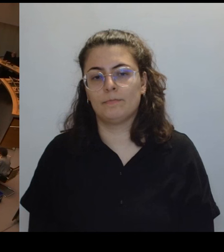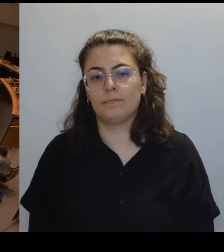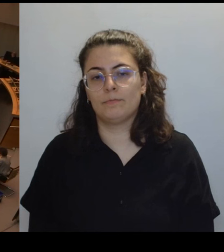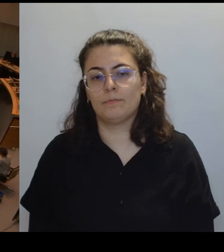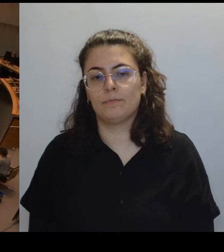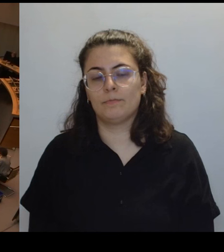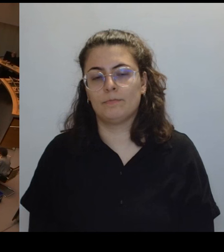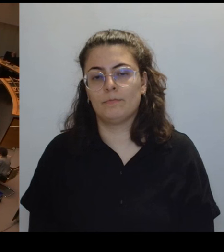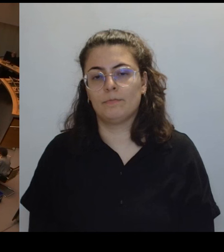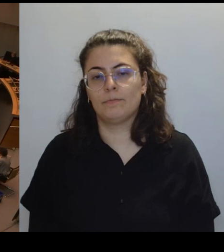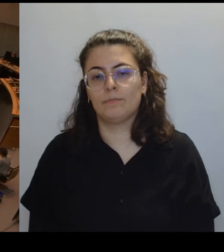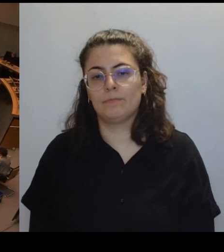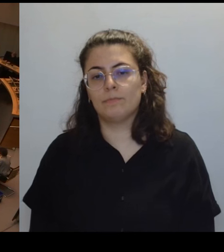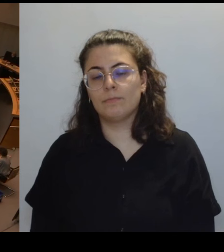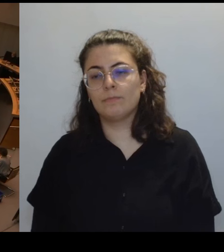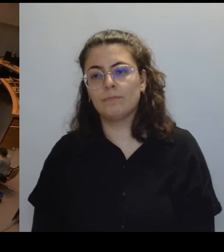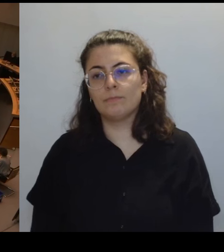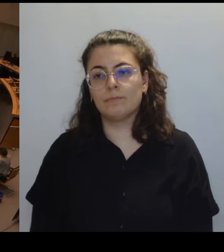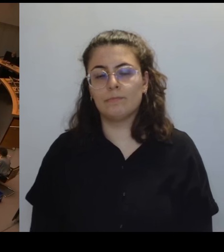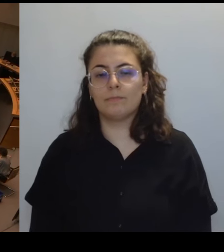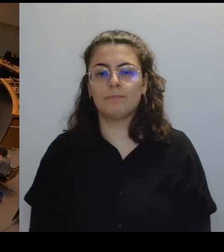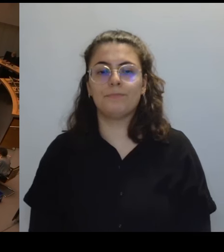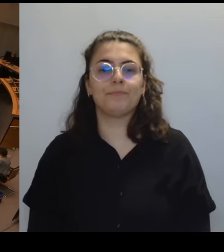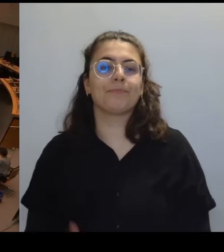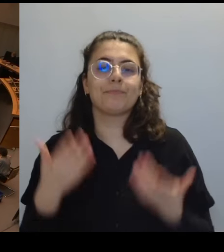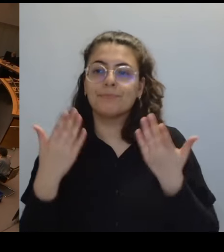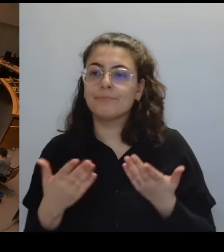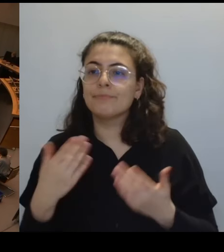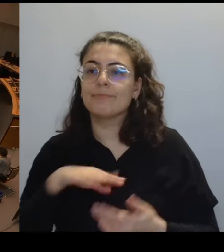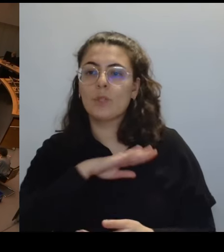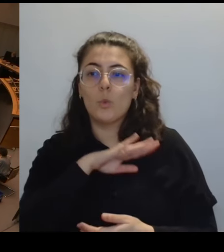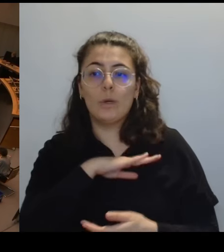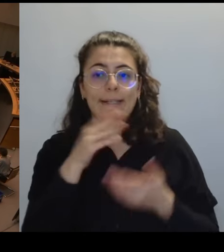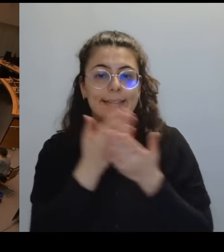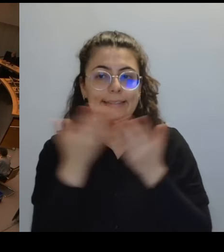(Rednerwechsel) Ja, sehr verehrte Kolleginnen und Kollegen! Liebe Berlinerinnen und Berliner.